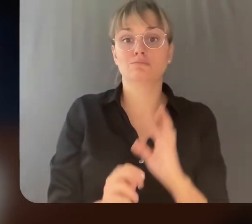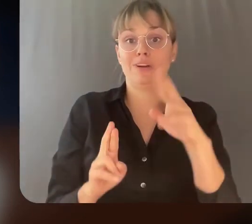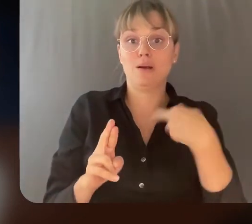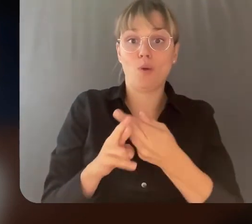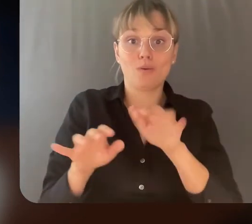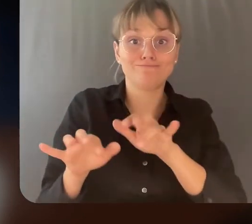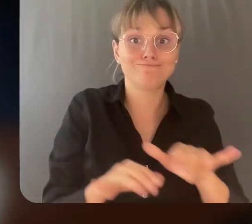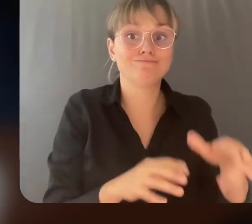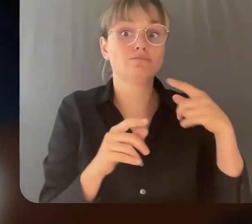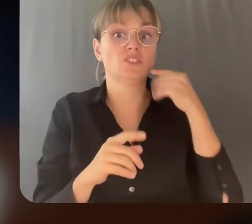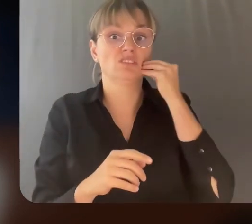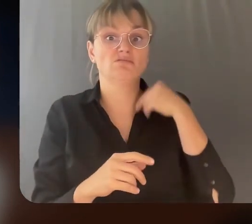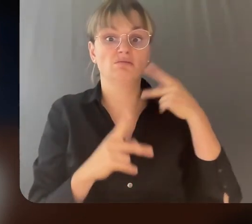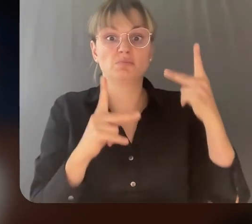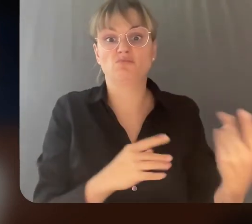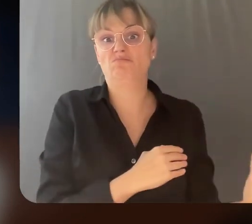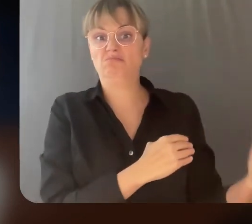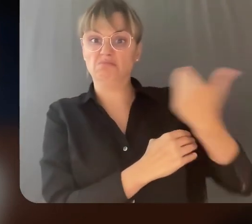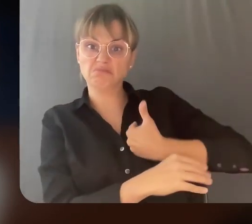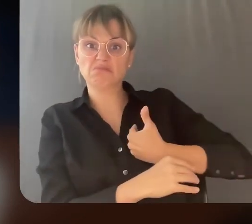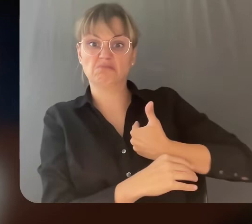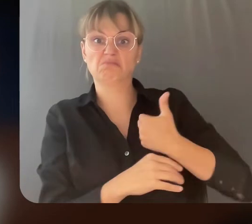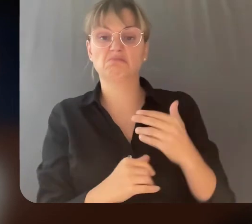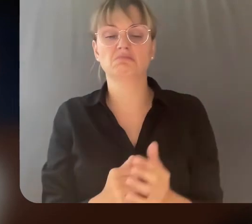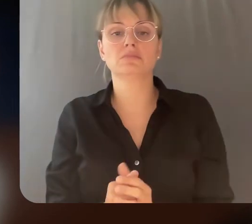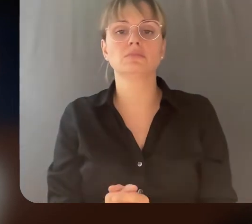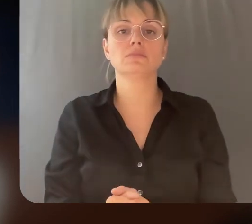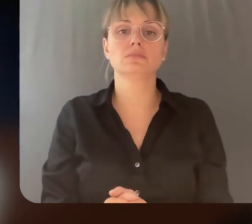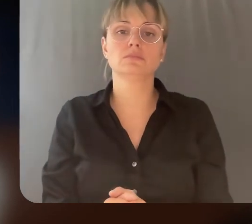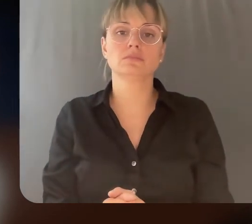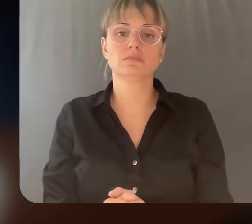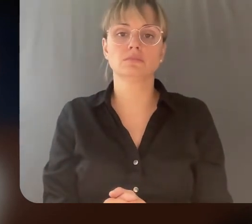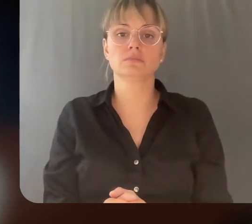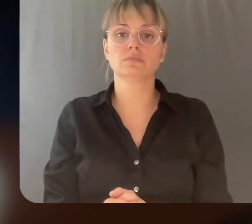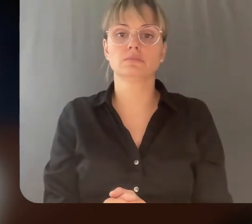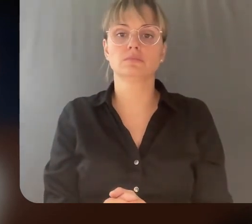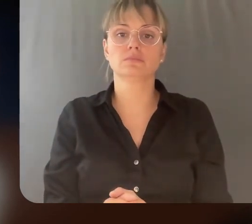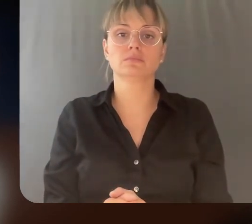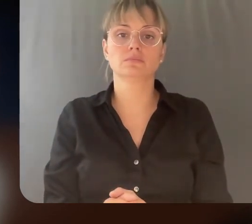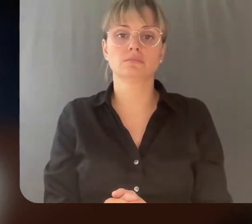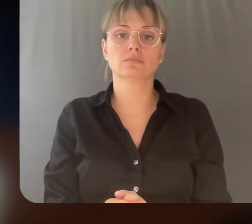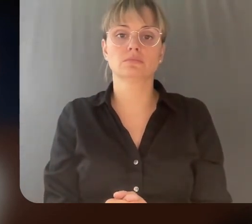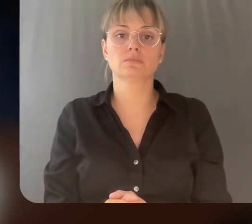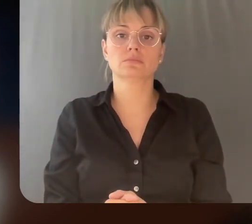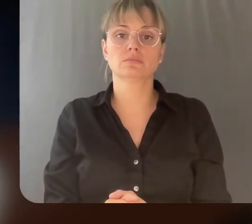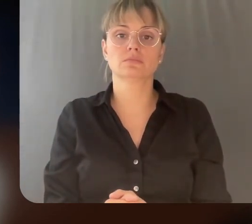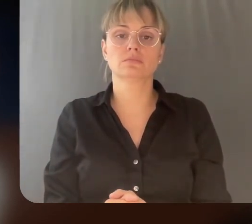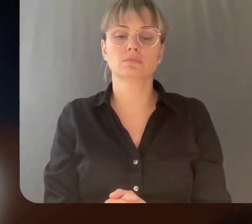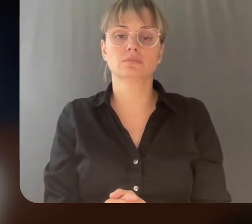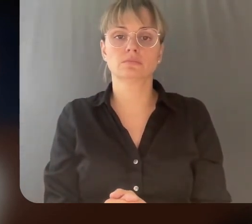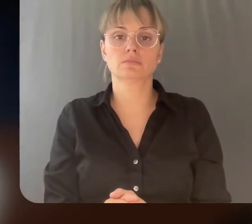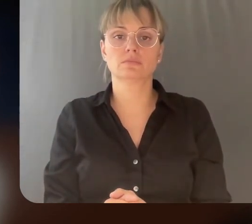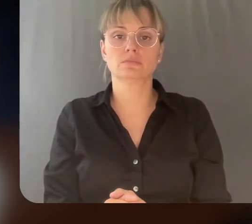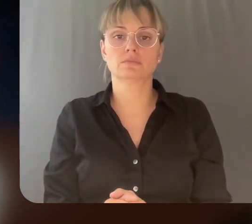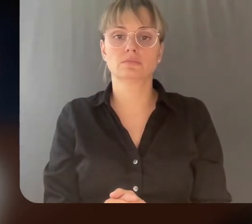Tu réponds : « Quelqu'un est entré par effraction chez moi et ils- »